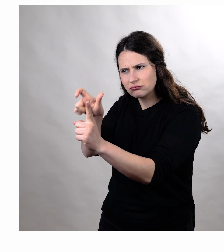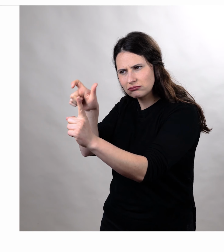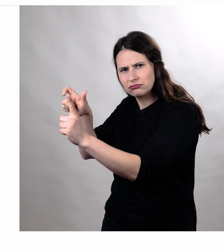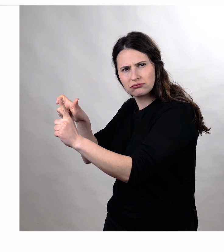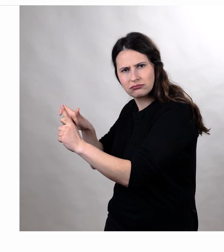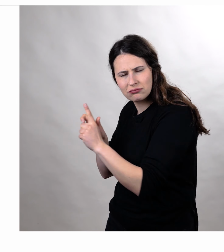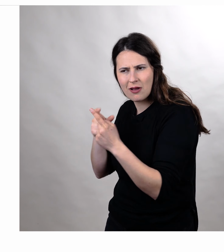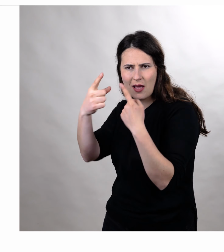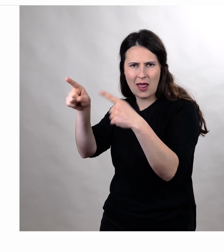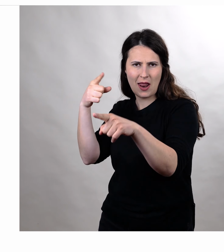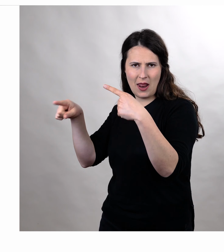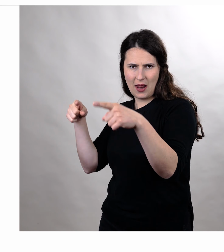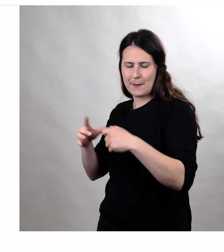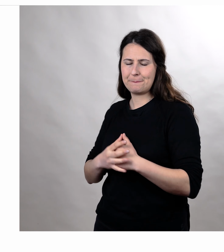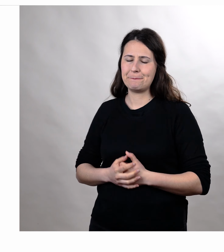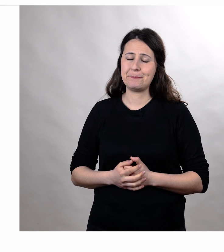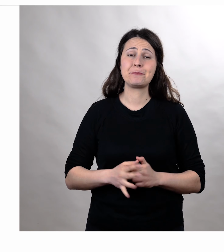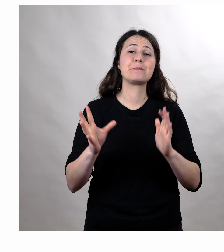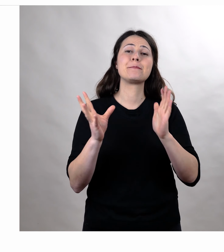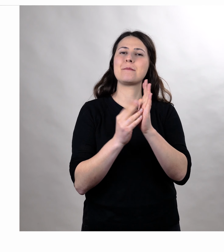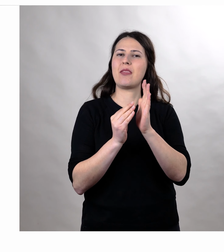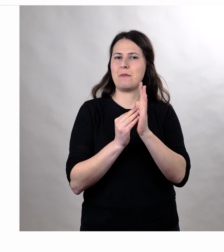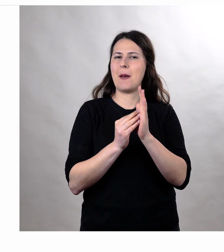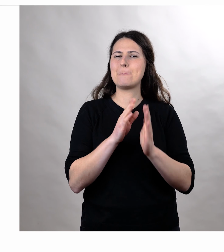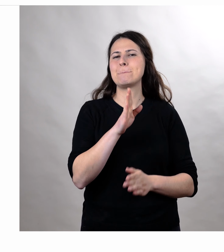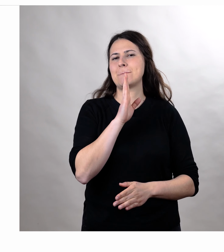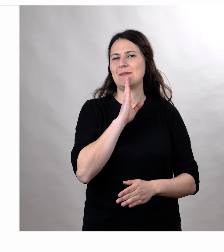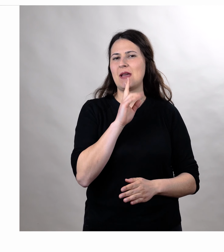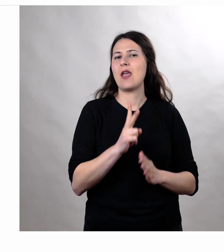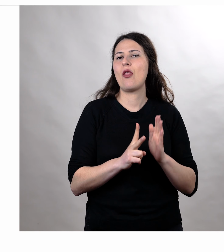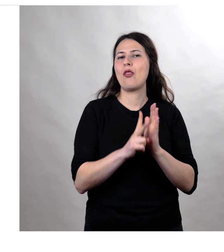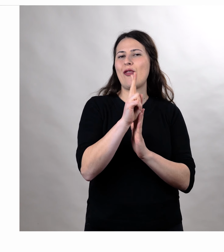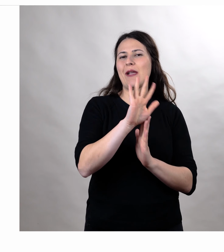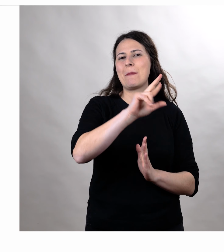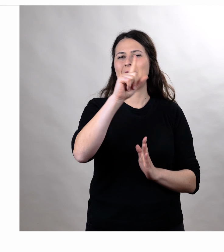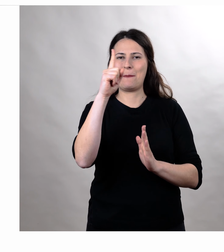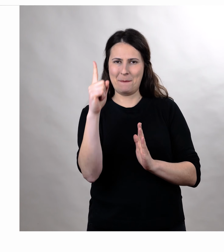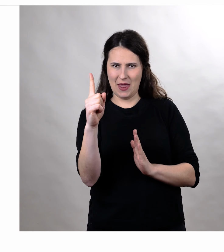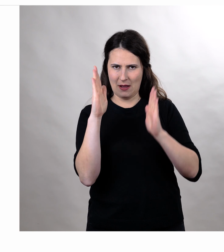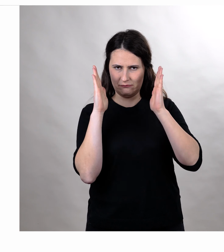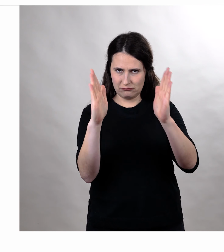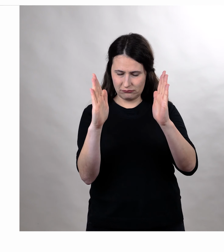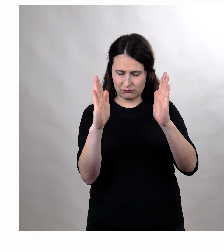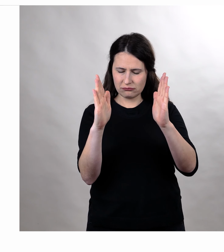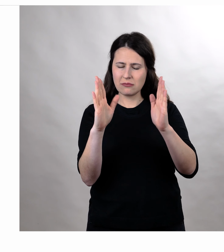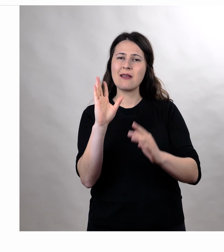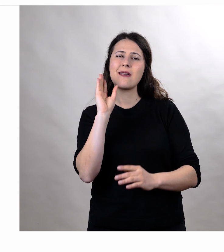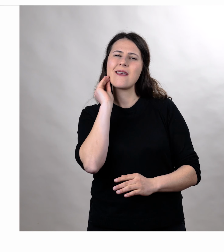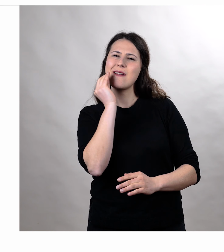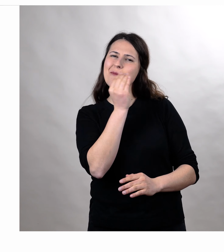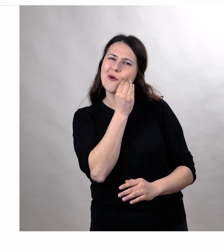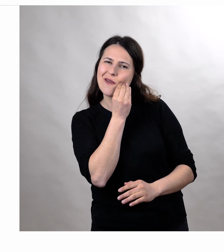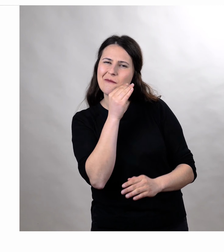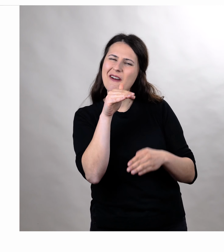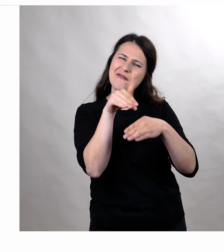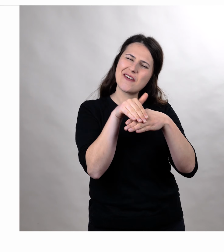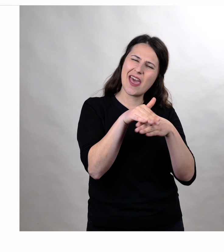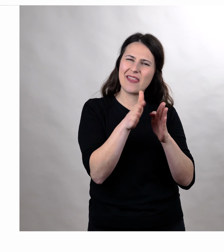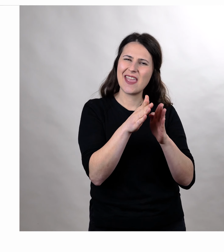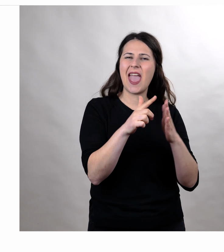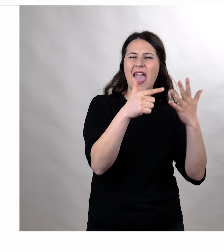Για παράδειγμα 12:00 – 13:00 το μεσημέρι και 19:00 – 20:00 το βράδυ.